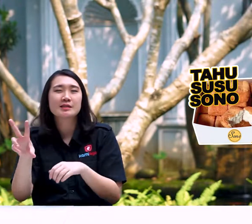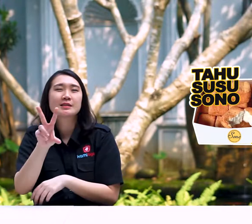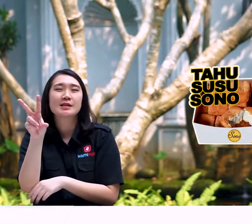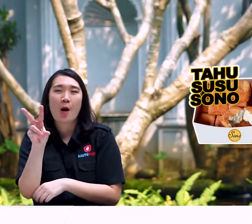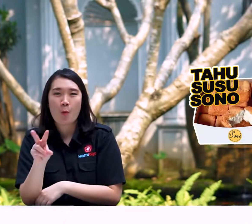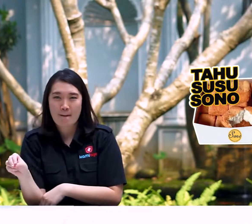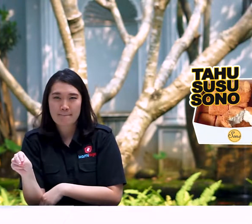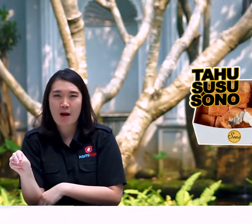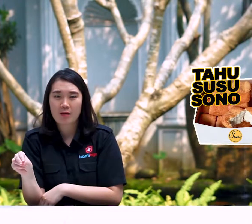Jawa Barat.